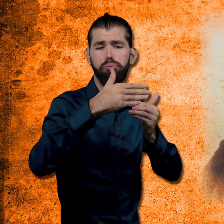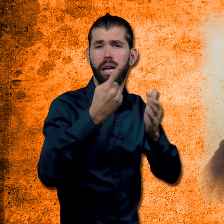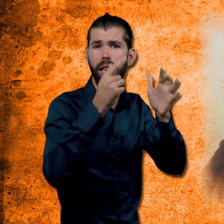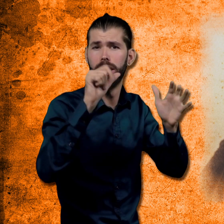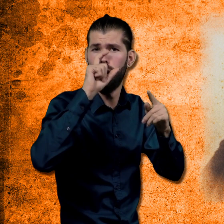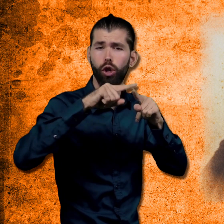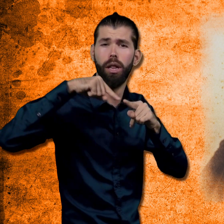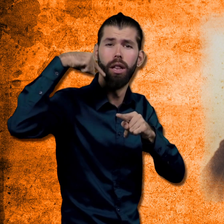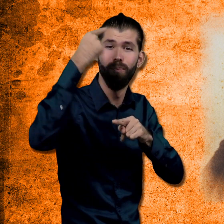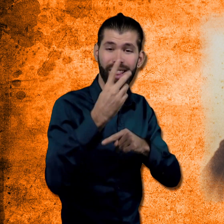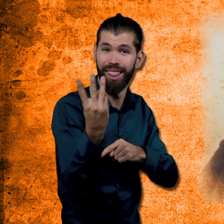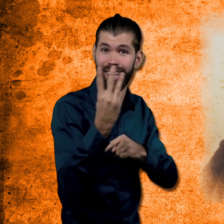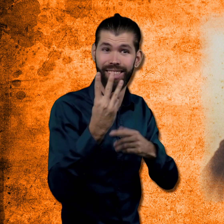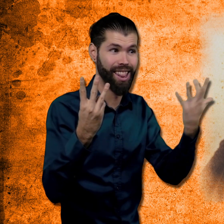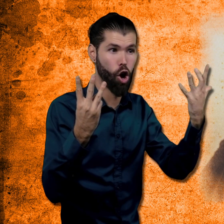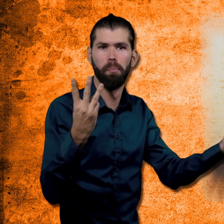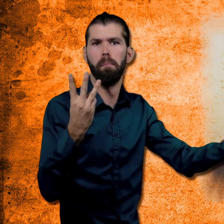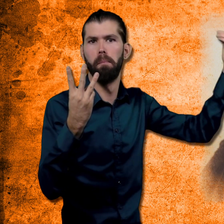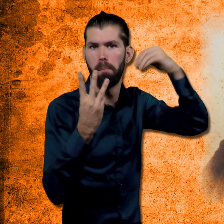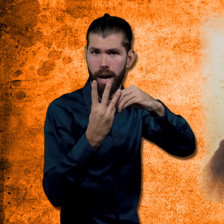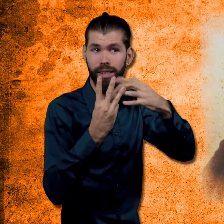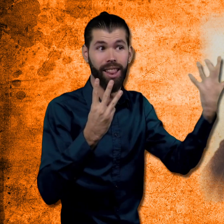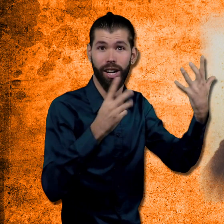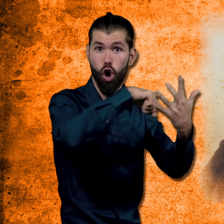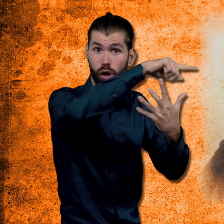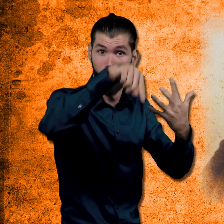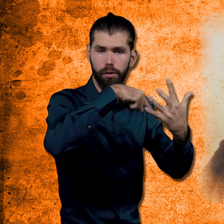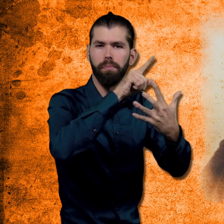que conformen un conjunt molt representatiu de l’essència i l’evolució de l’obra d’Antoni Gaudí.